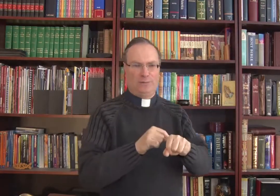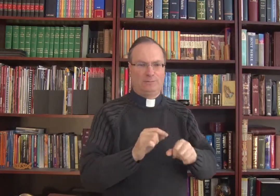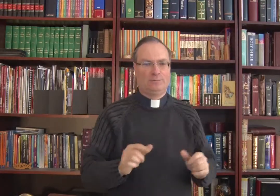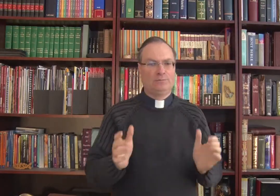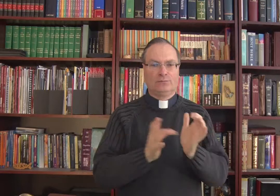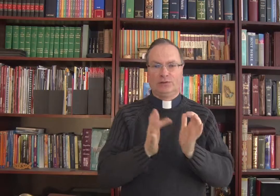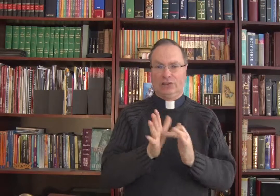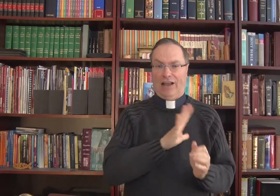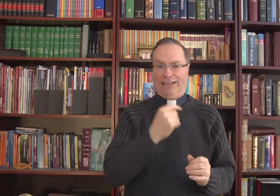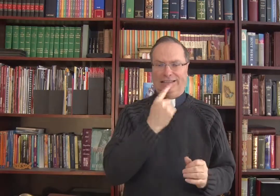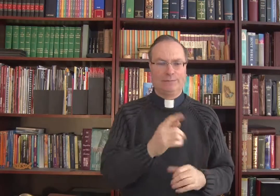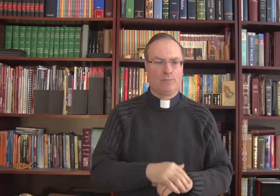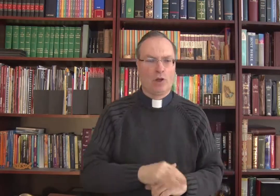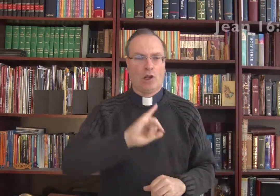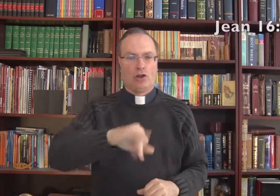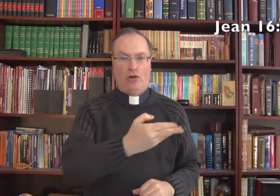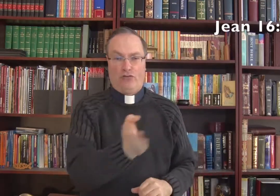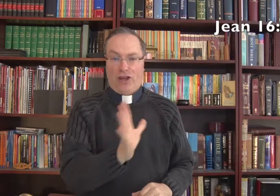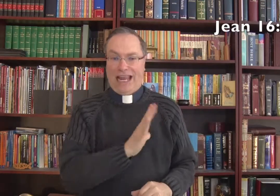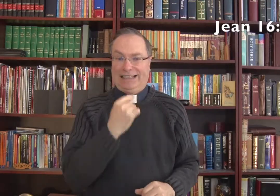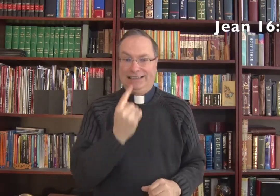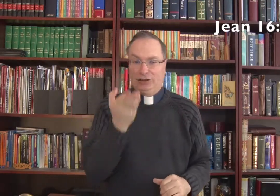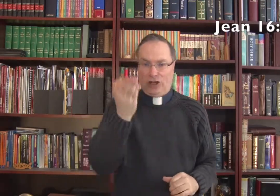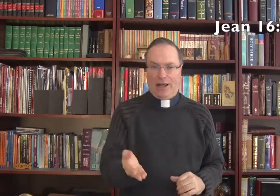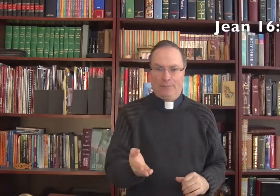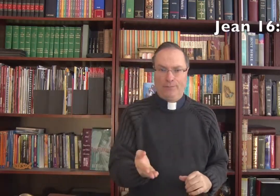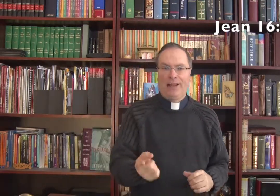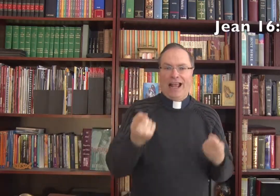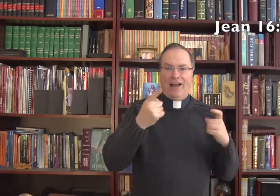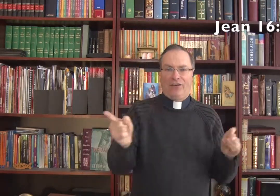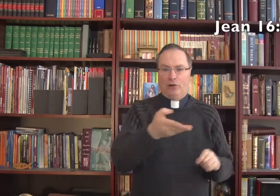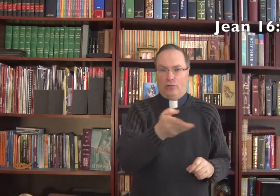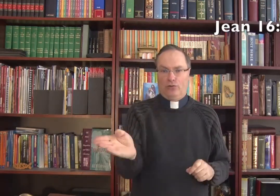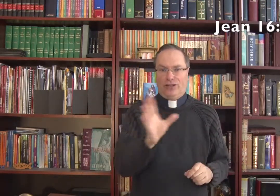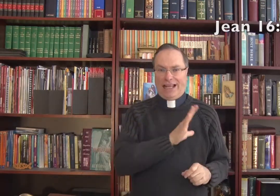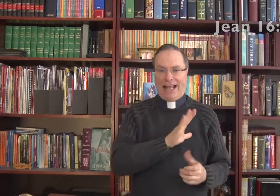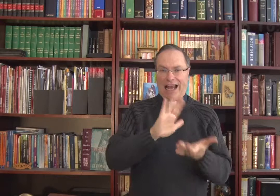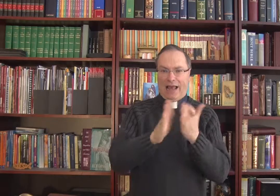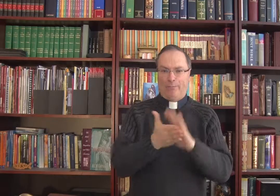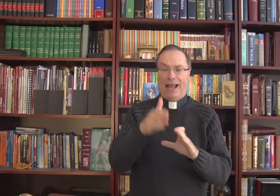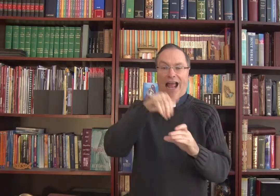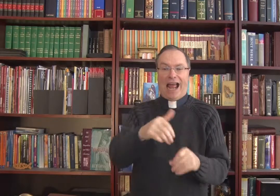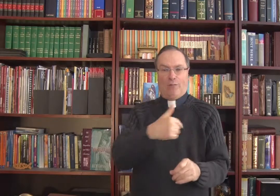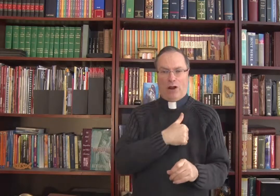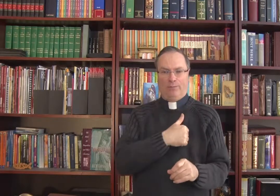Jésus avait dit: «Je vous ai dit cela afin que vous ayez la paix en moi.